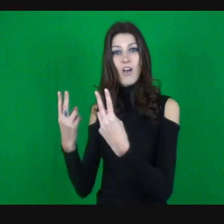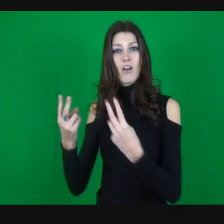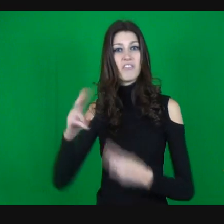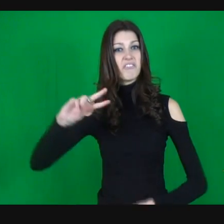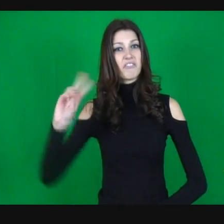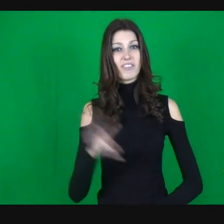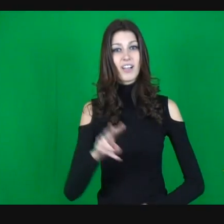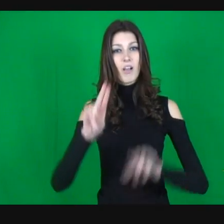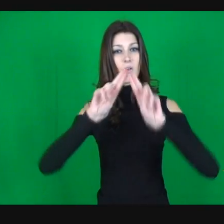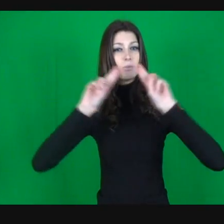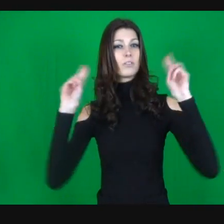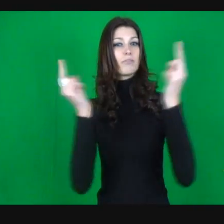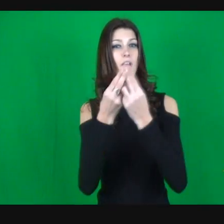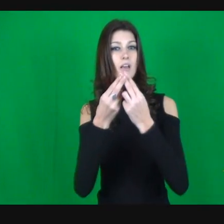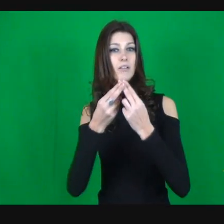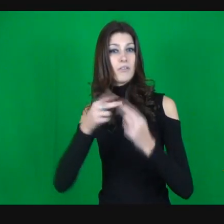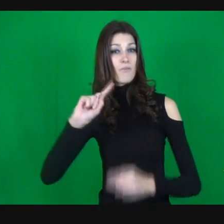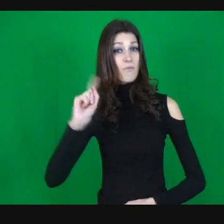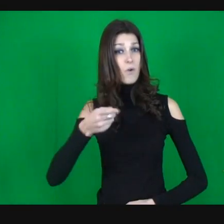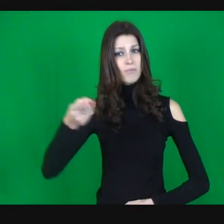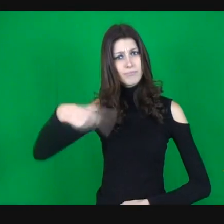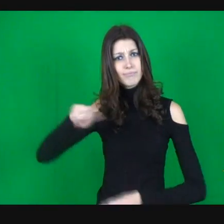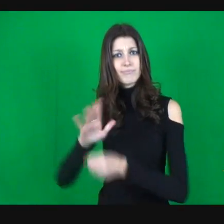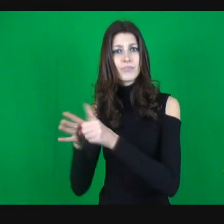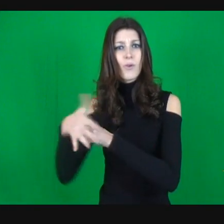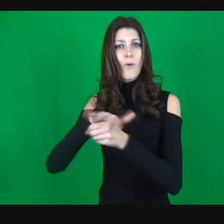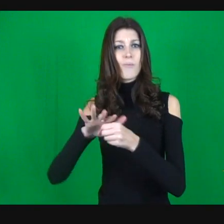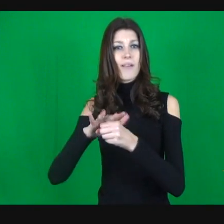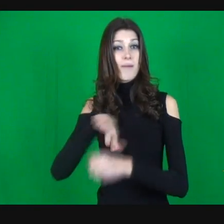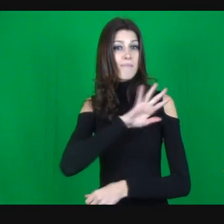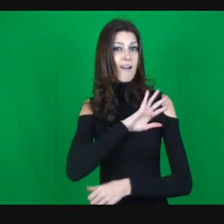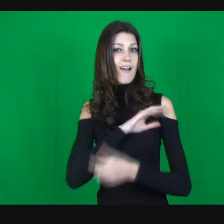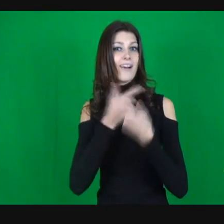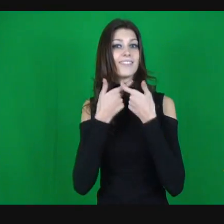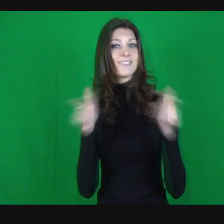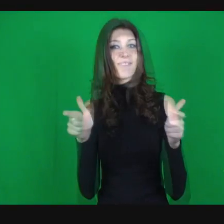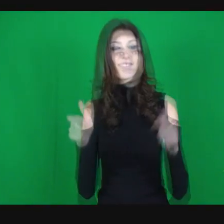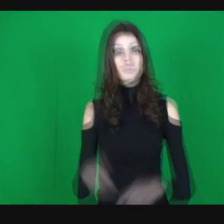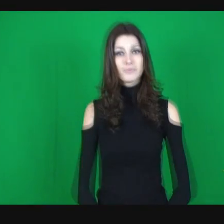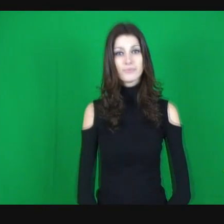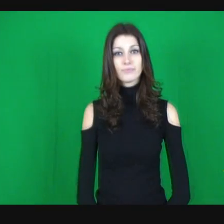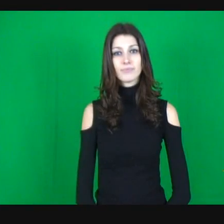pour que ces valeurs soient vraiment universelles, elles doivent être complétées par l’accessibilité.